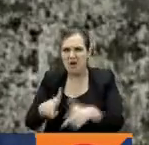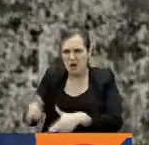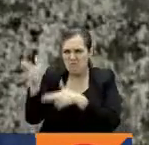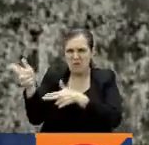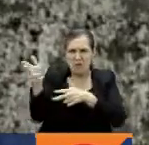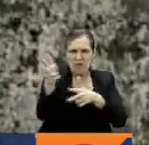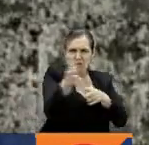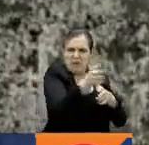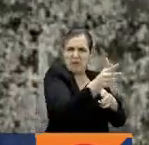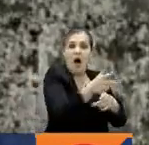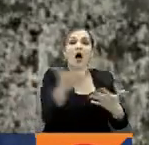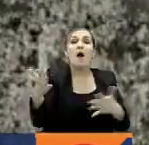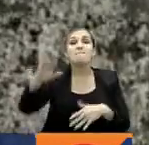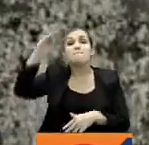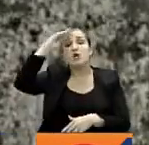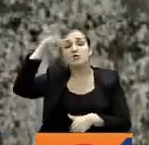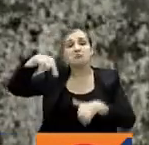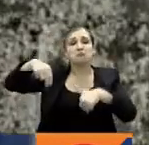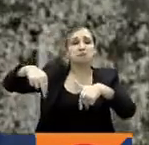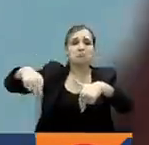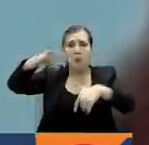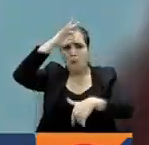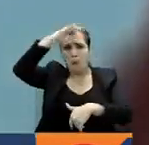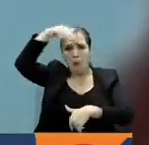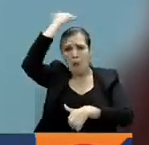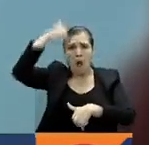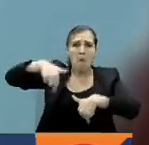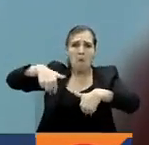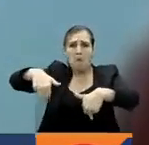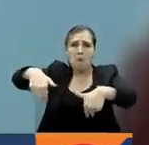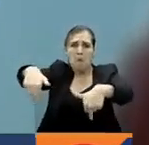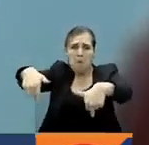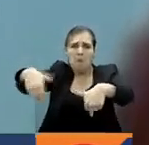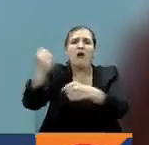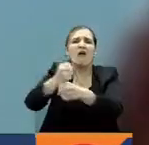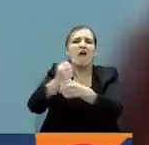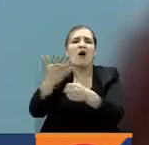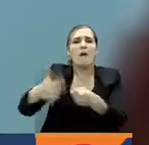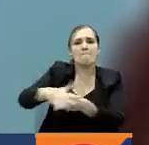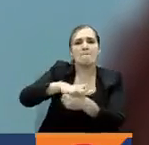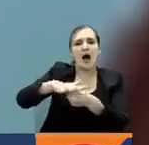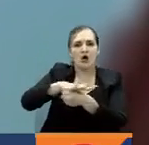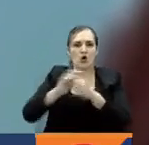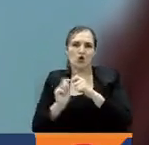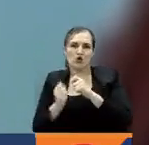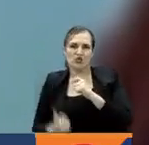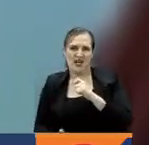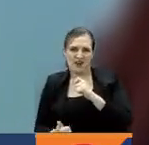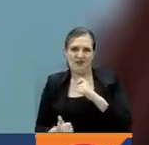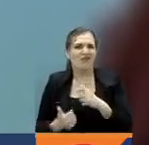HOMBRES QUE SE MOVILIZABAN EN MOTOCICLETA ABRIERON FUEGO CONTRA LOS